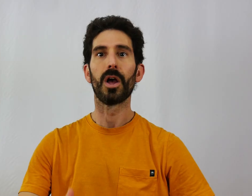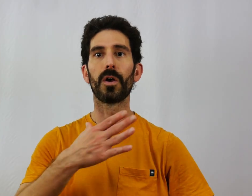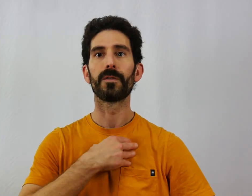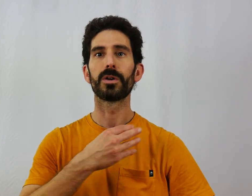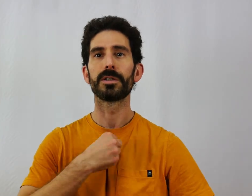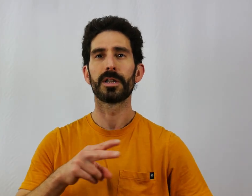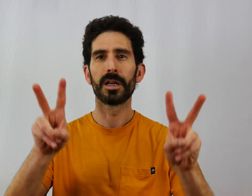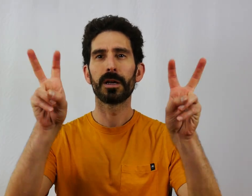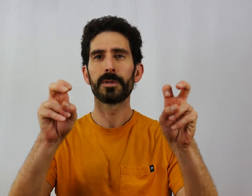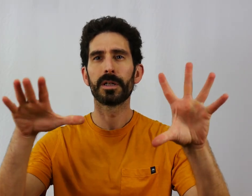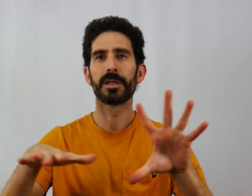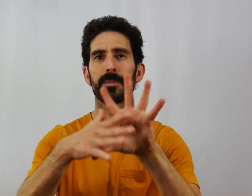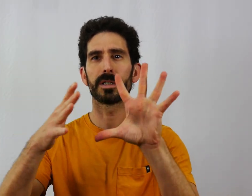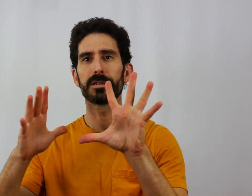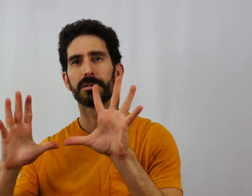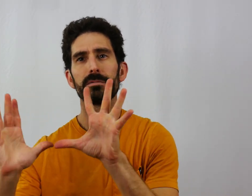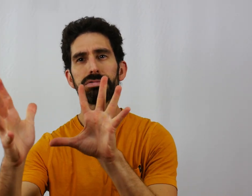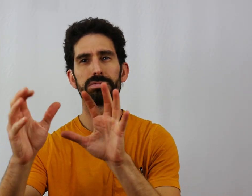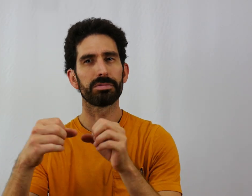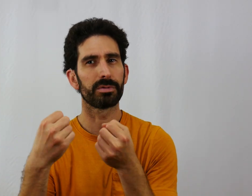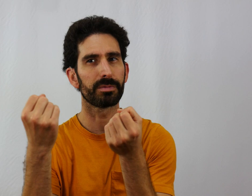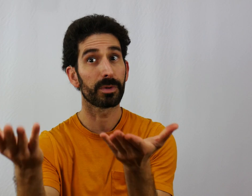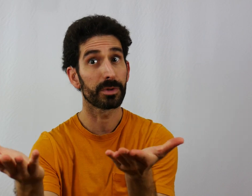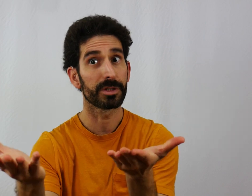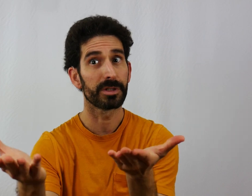Voici ma proposition d'expression imagée en LSF.